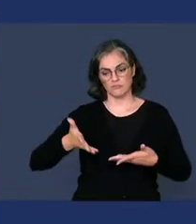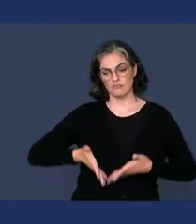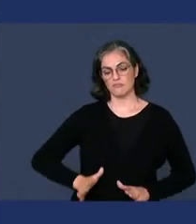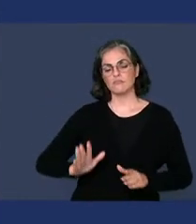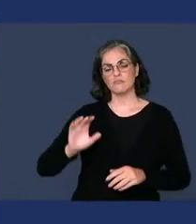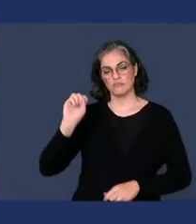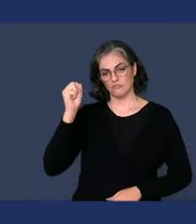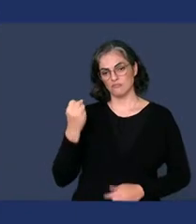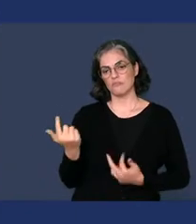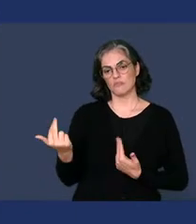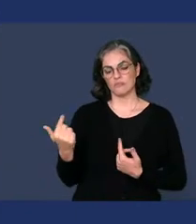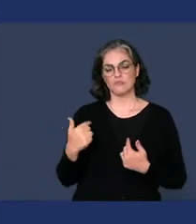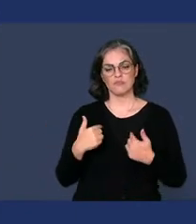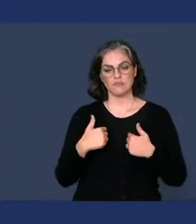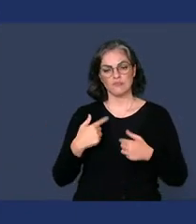E VÁRIOS ESTADOS DO BRASIL. PAULINHA ABELHA, ERA MINHA